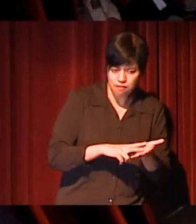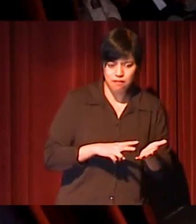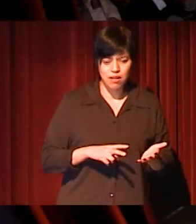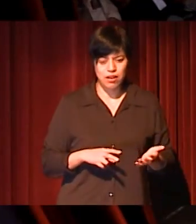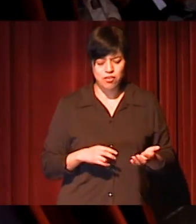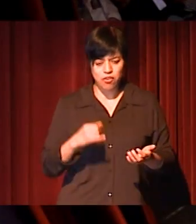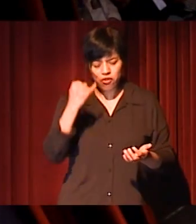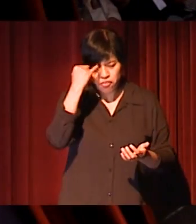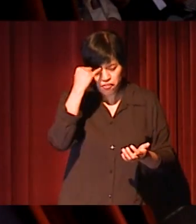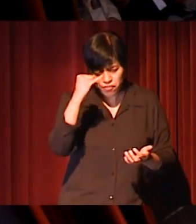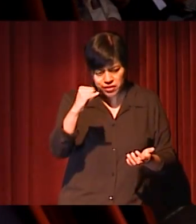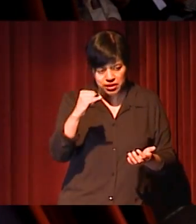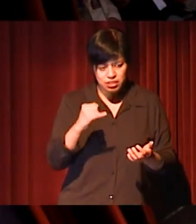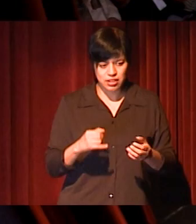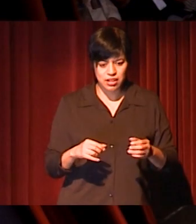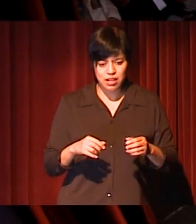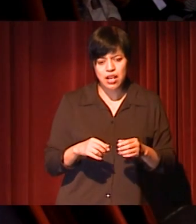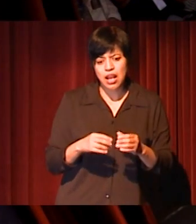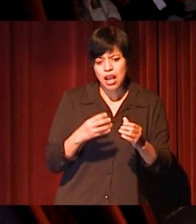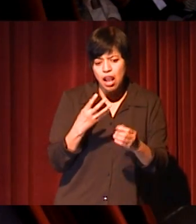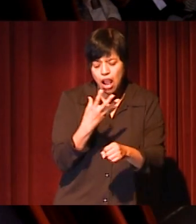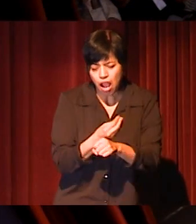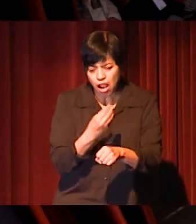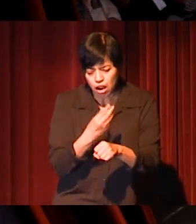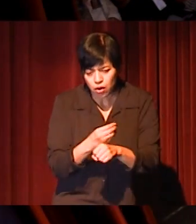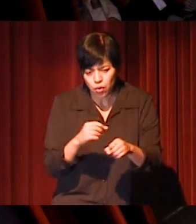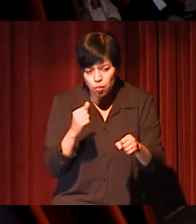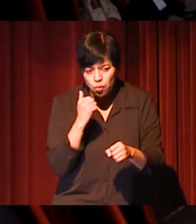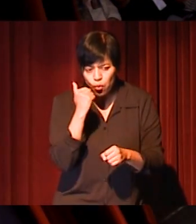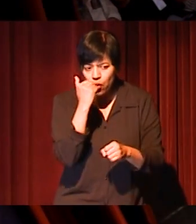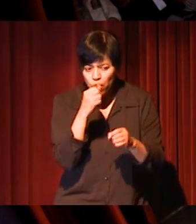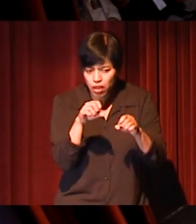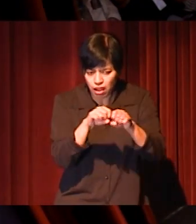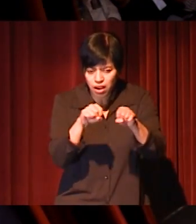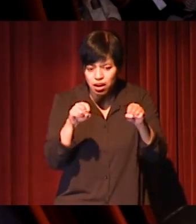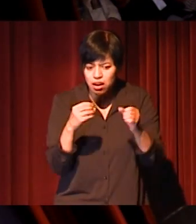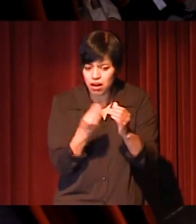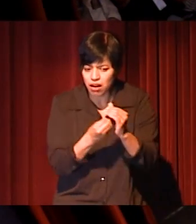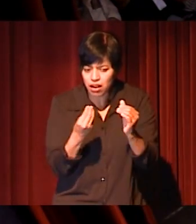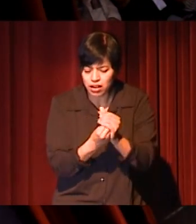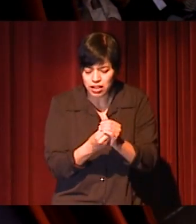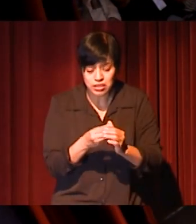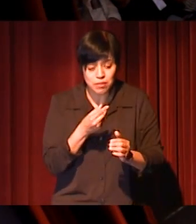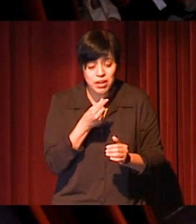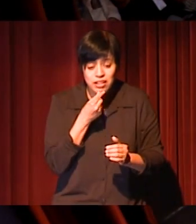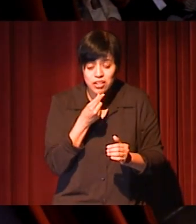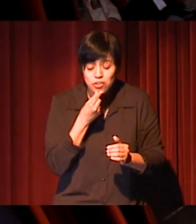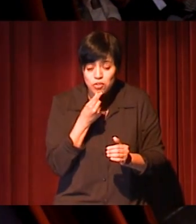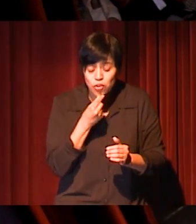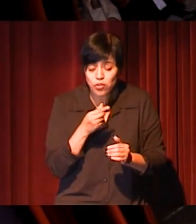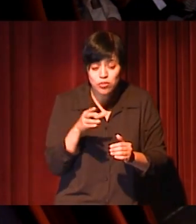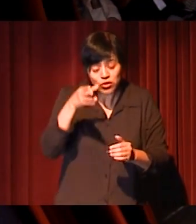tienes que ajustar tu clase, para que cada niño que está luchando no se rinda y pueda mejorar.